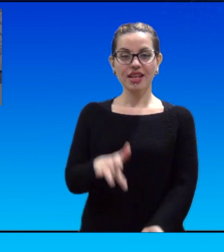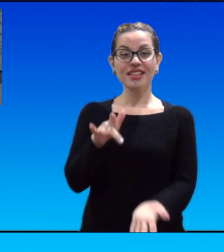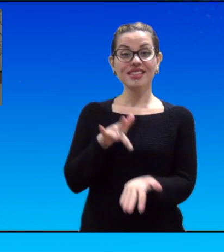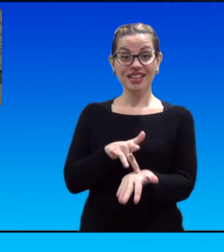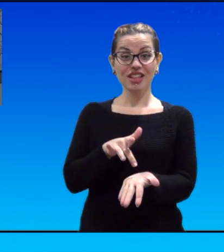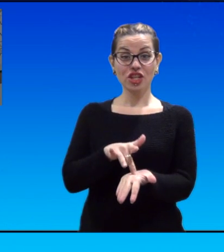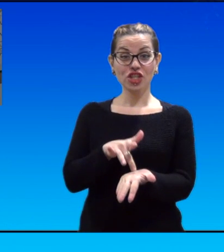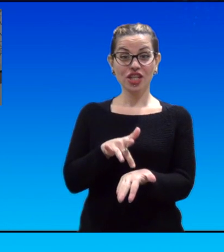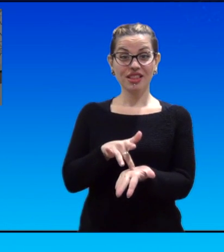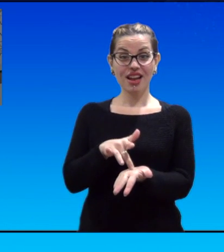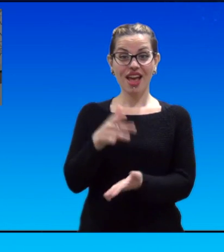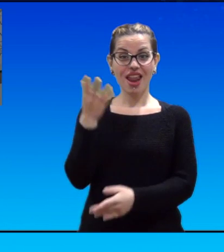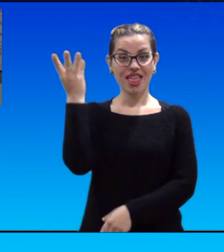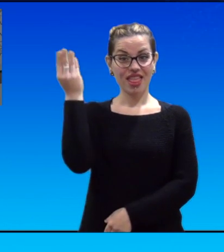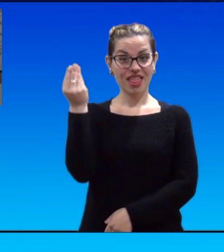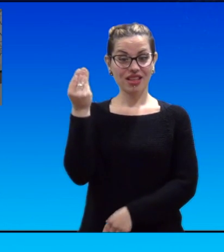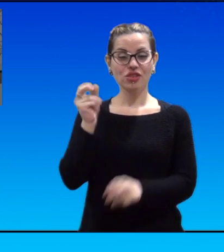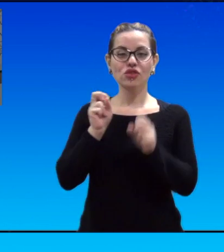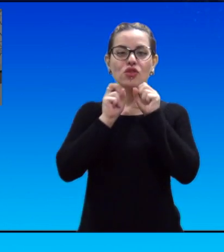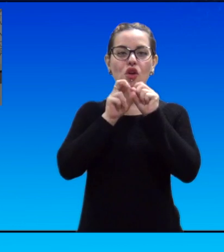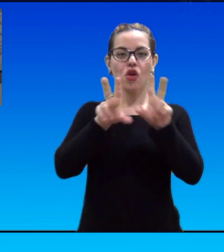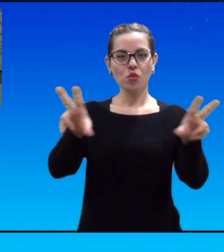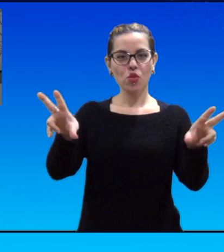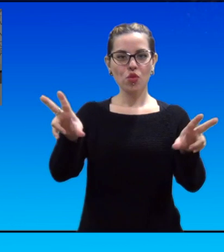La Sede Centrale ENS comunica